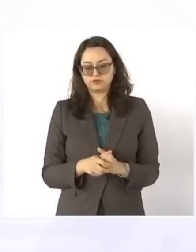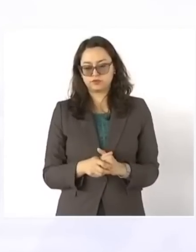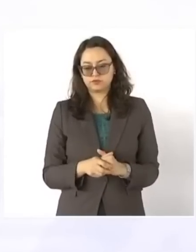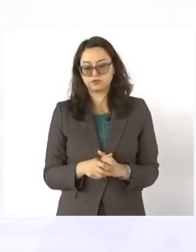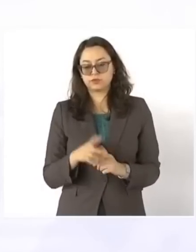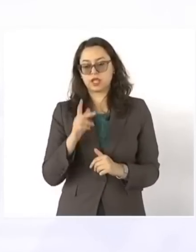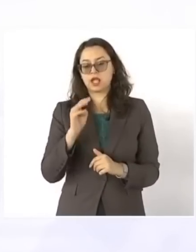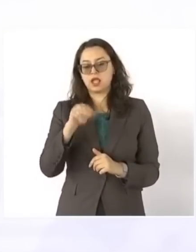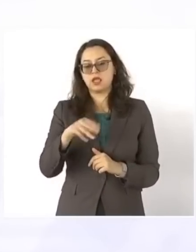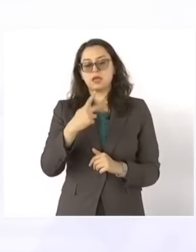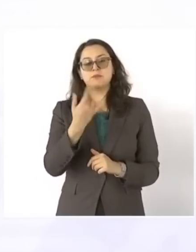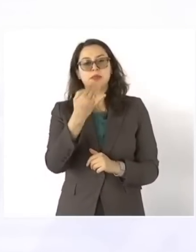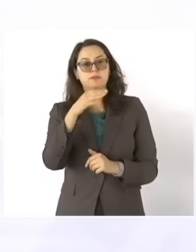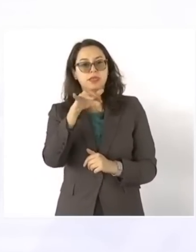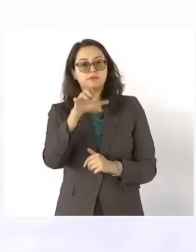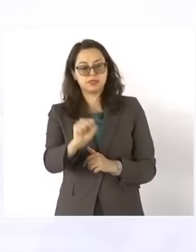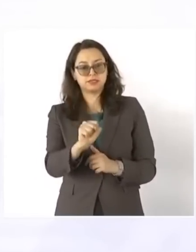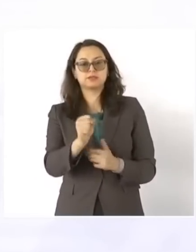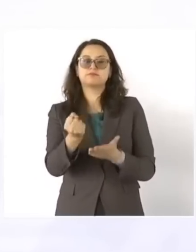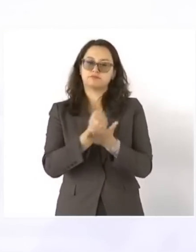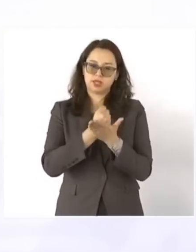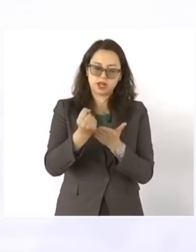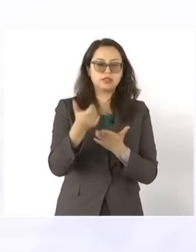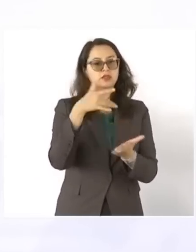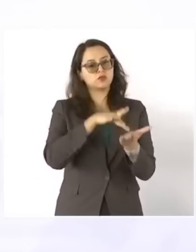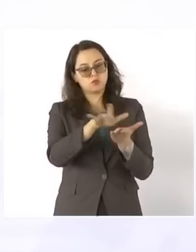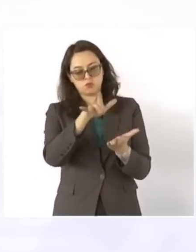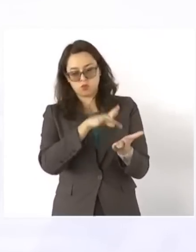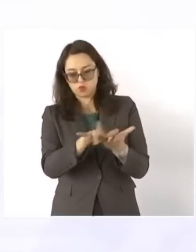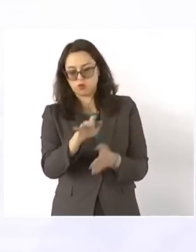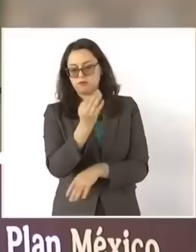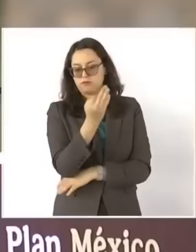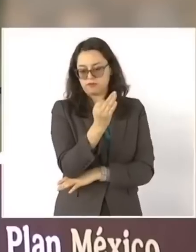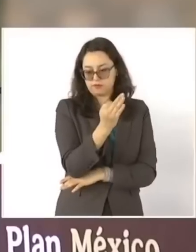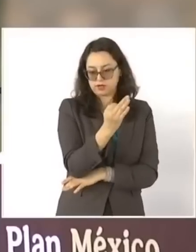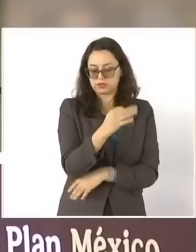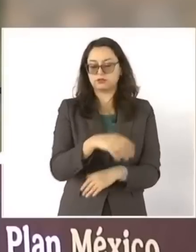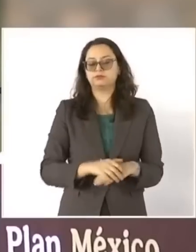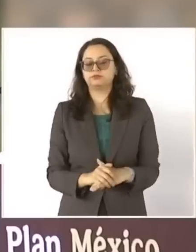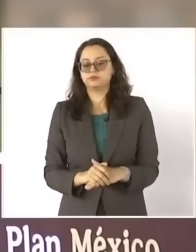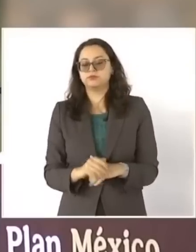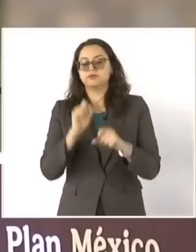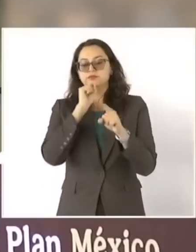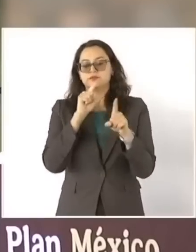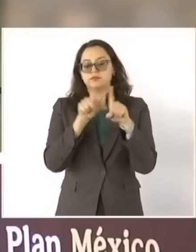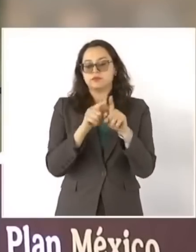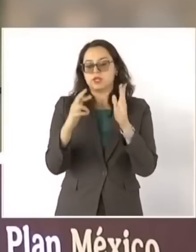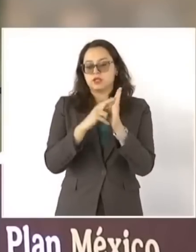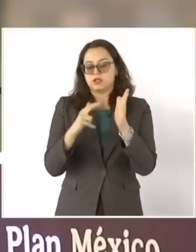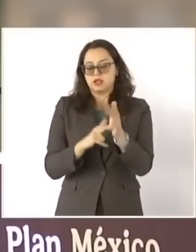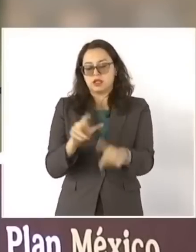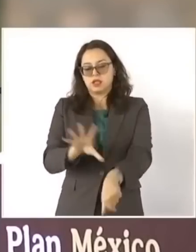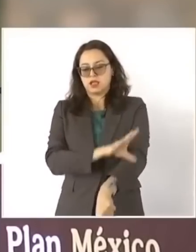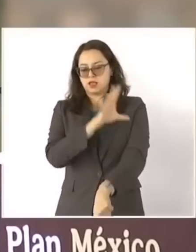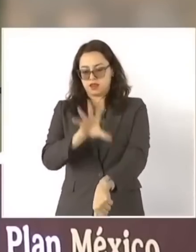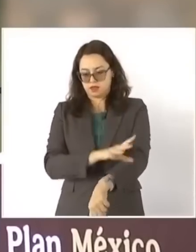y pequeña empresa en febrero las reglas para consumo energético propio también en febrero